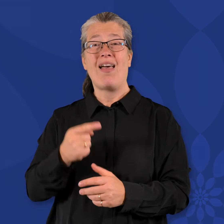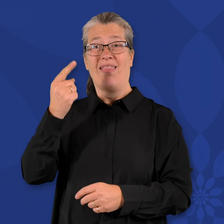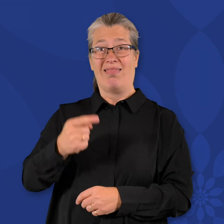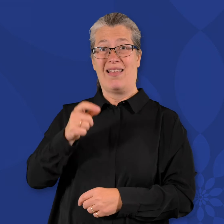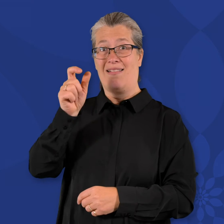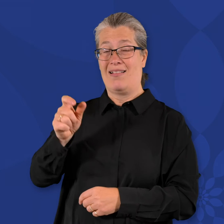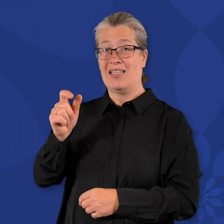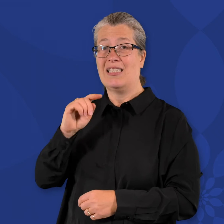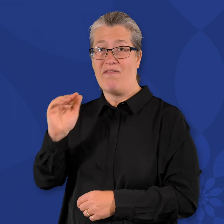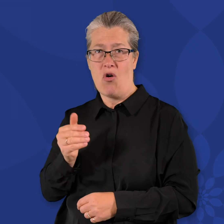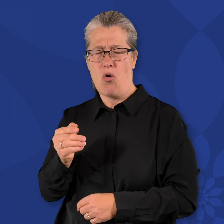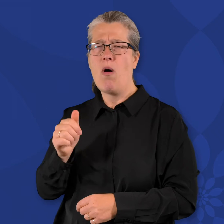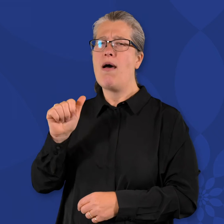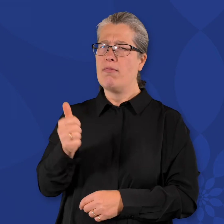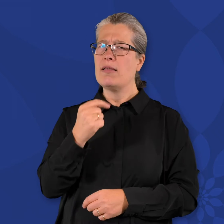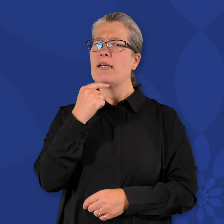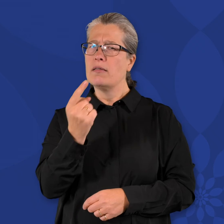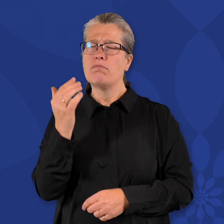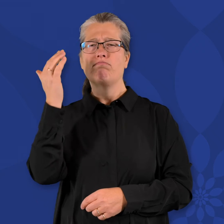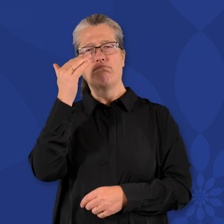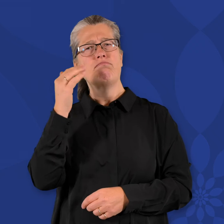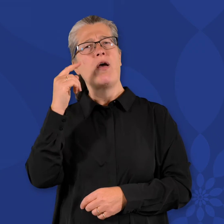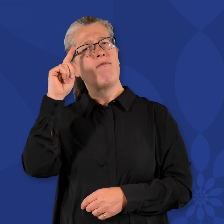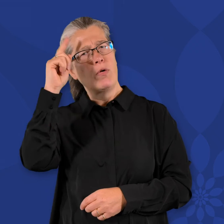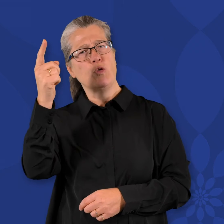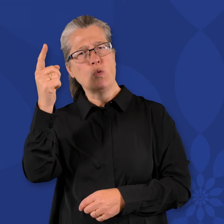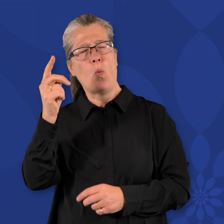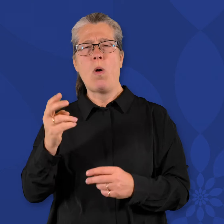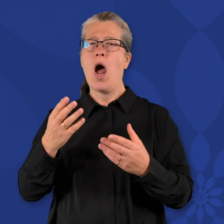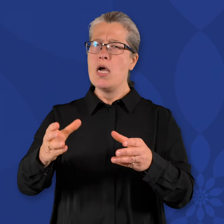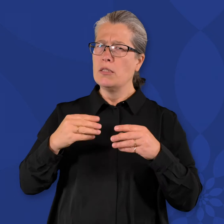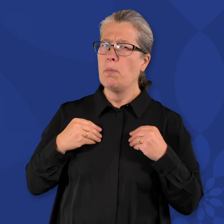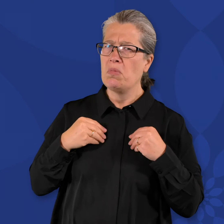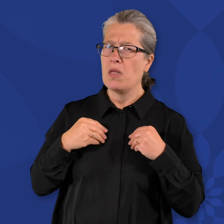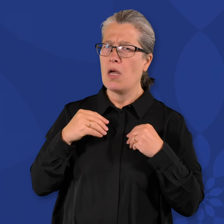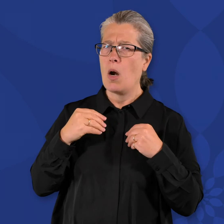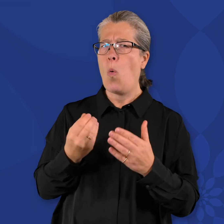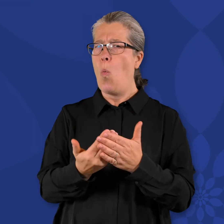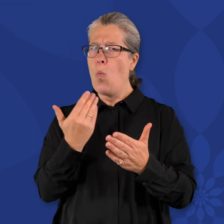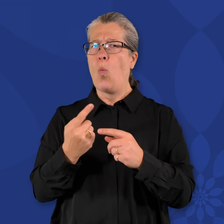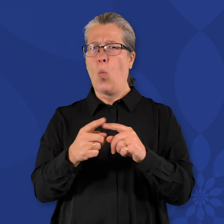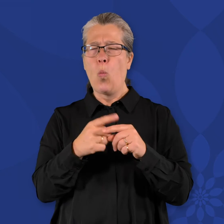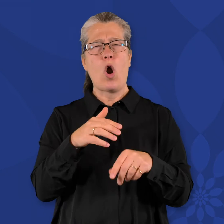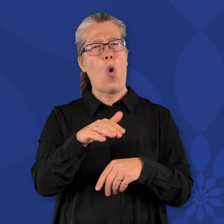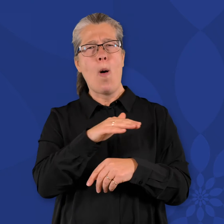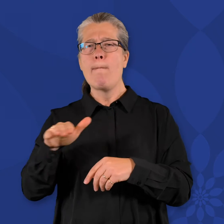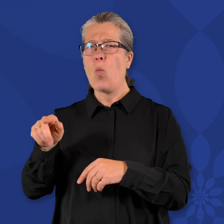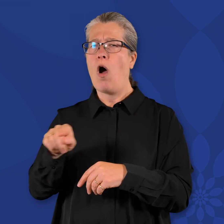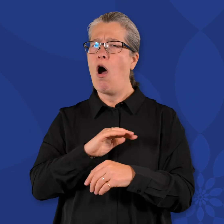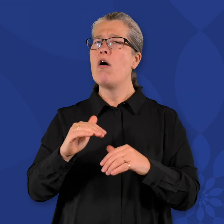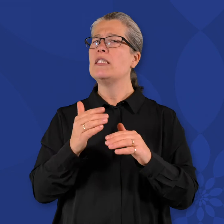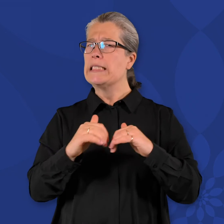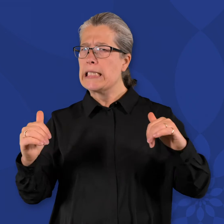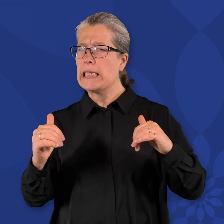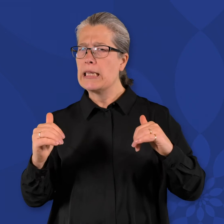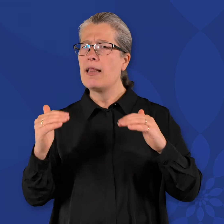Nio av tio respondenter förstår och accepterar att det på grund av skillnaderna -